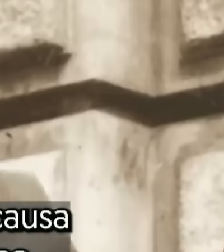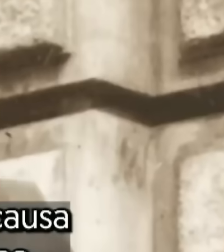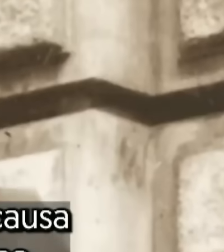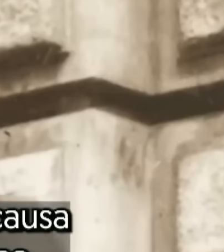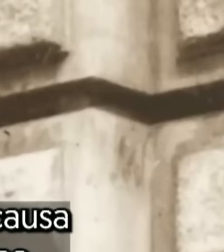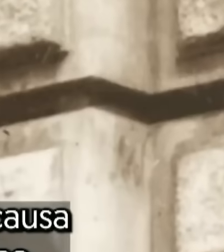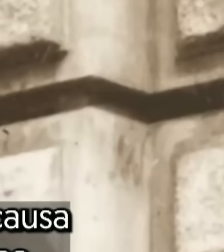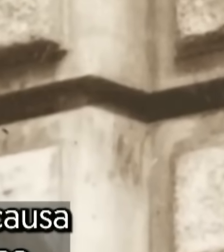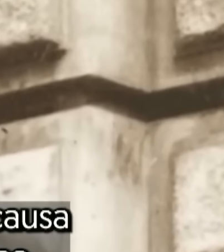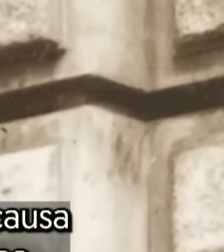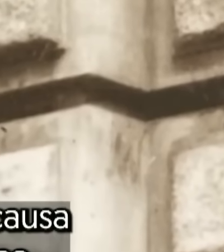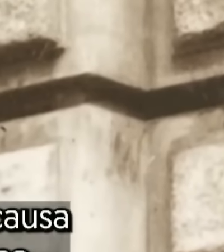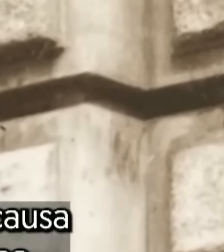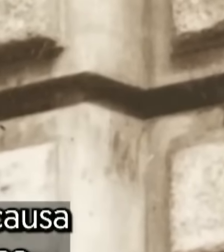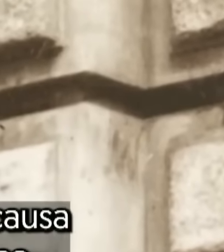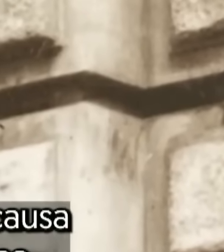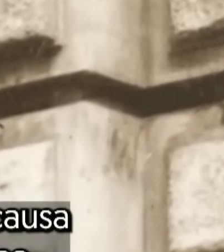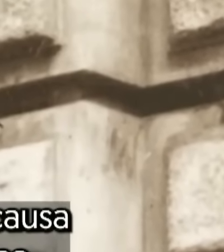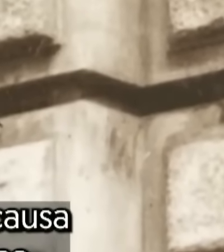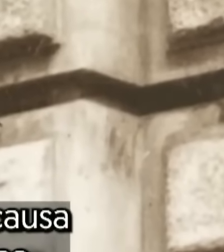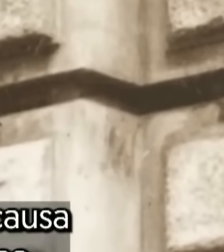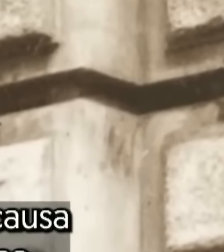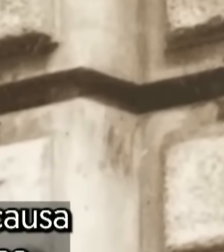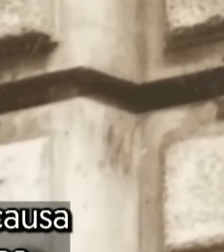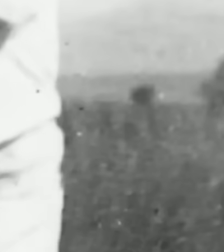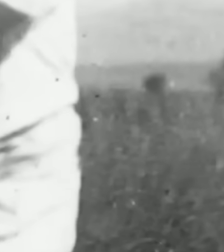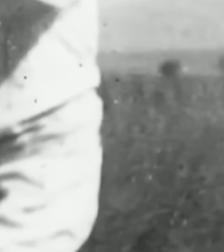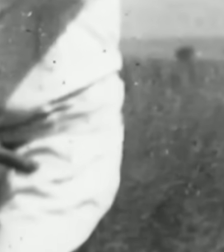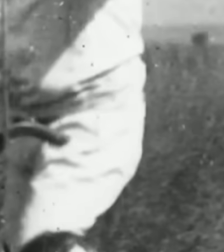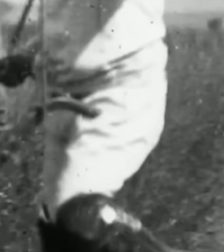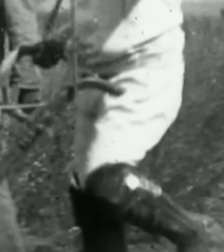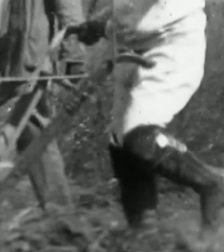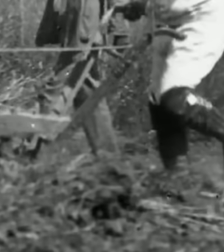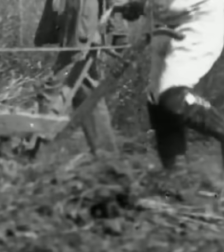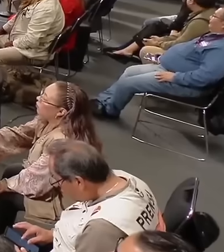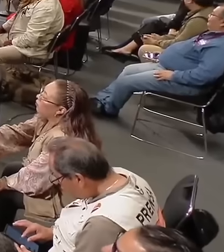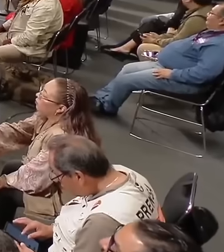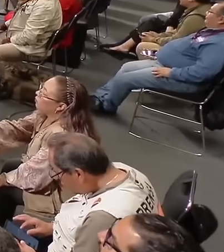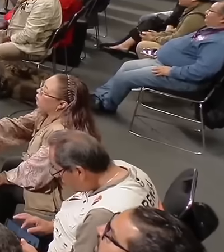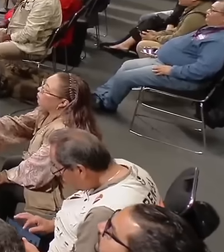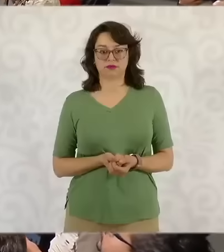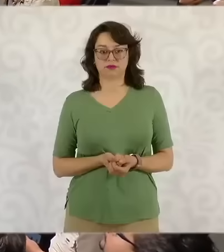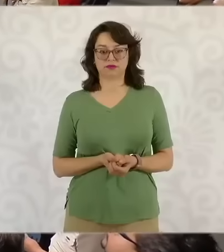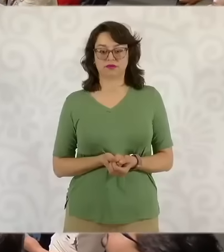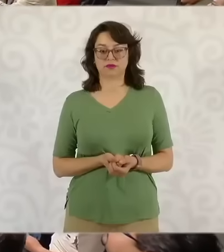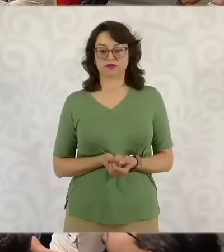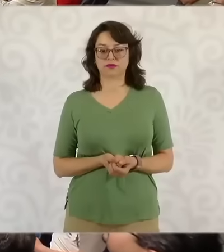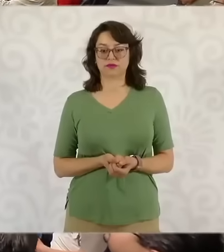la causa maderista marcaron la historia de México [Música] durante las siguientes dos